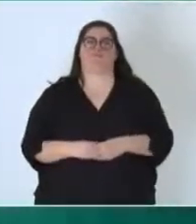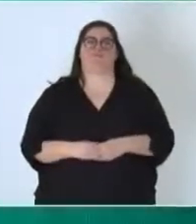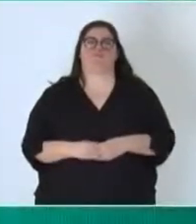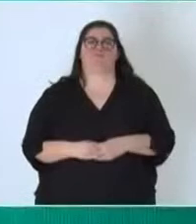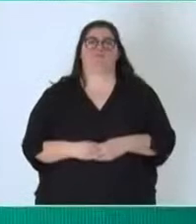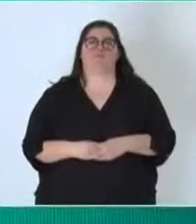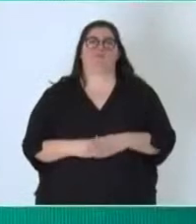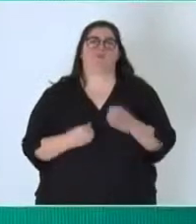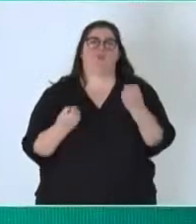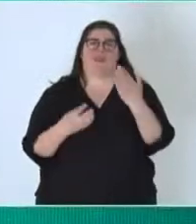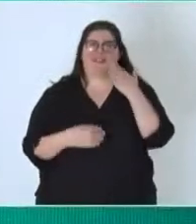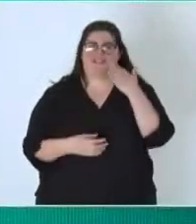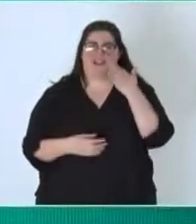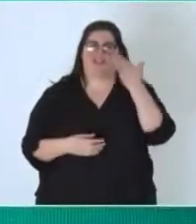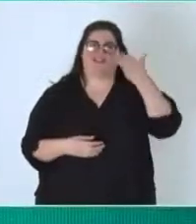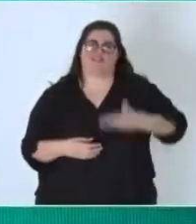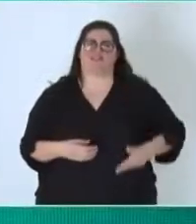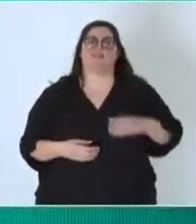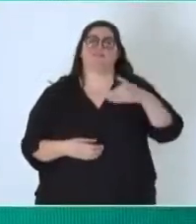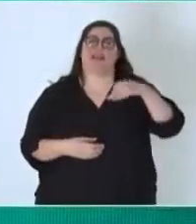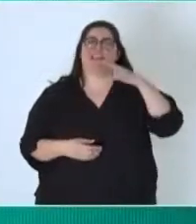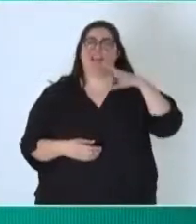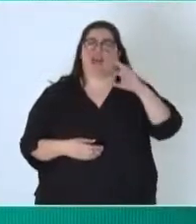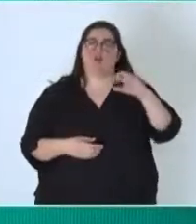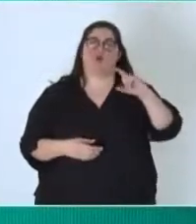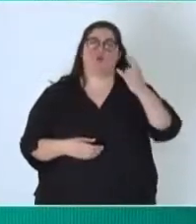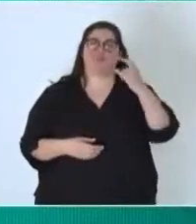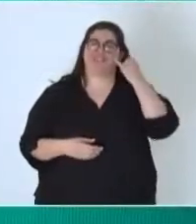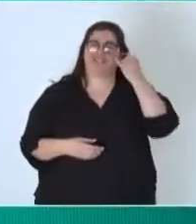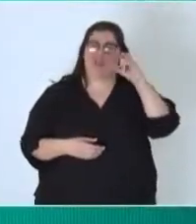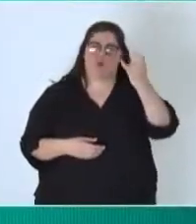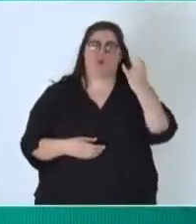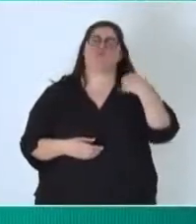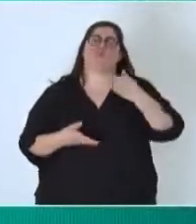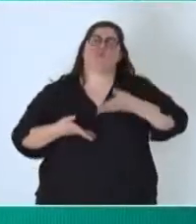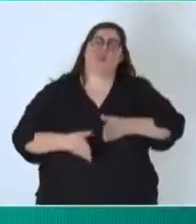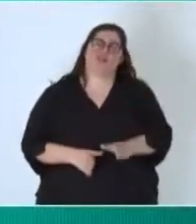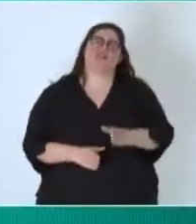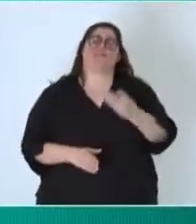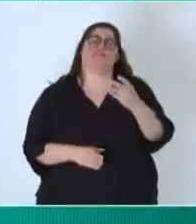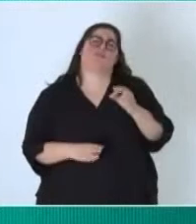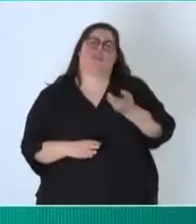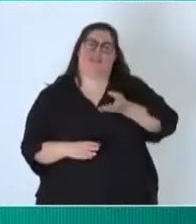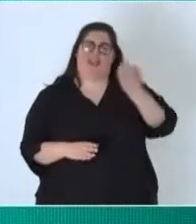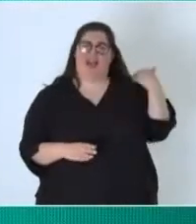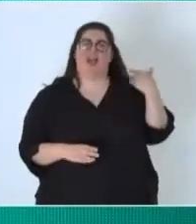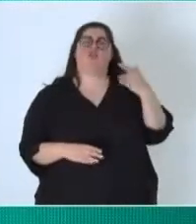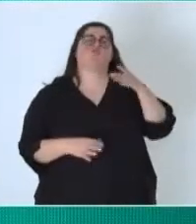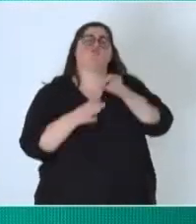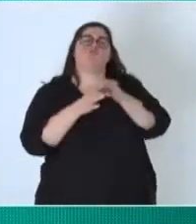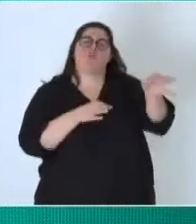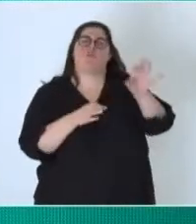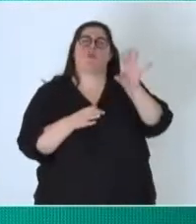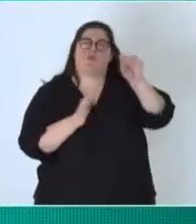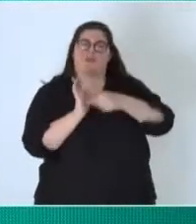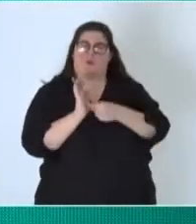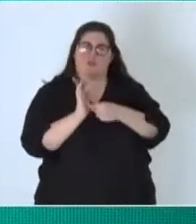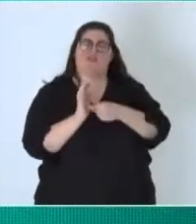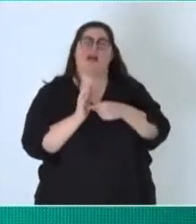PRESENTARSE.